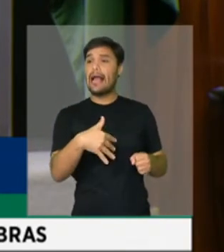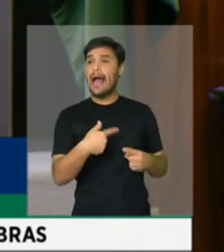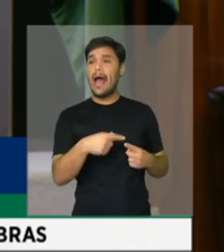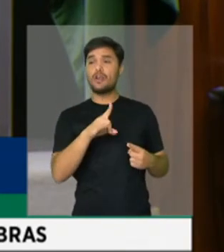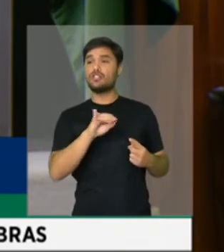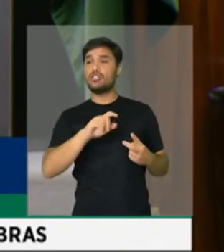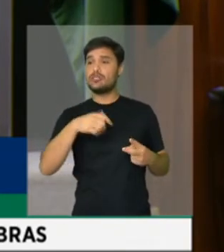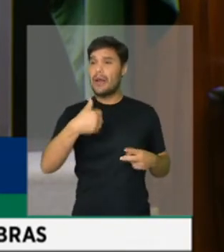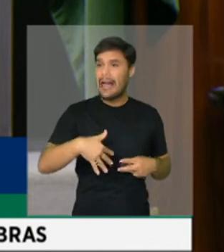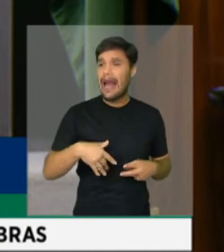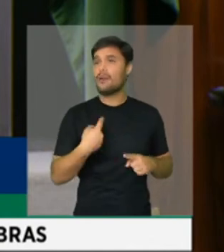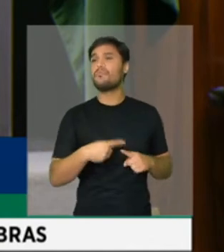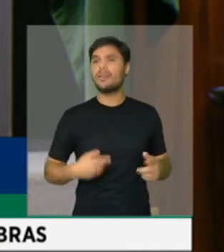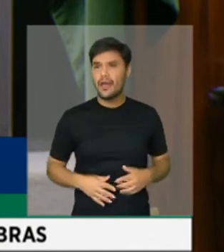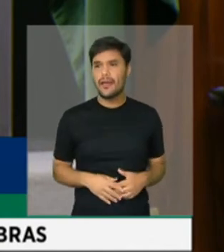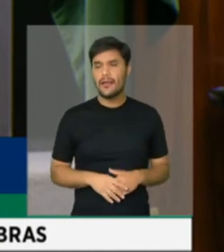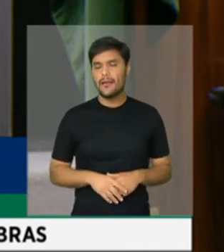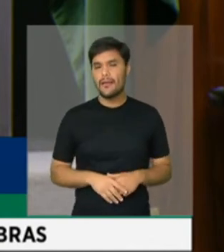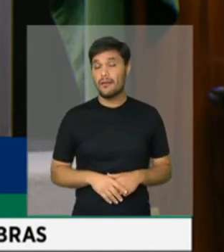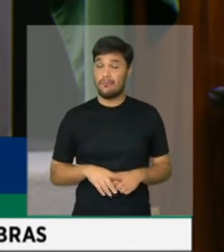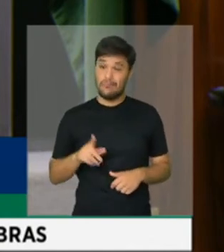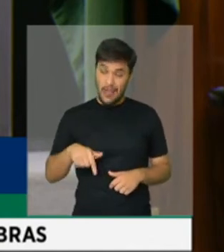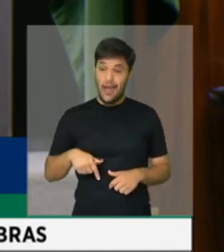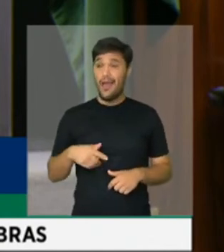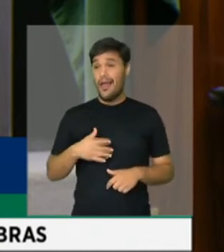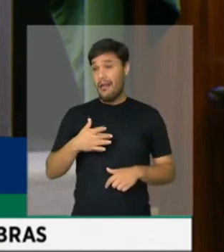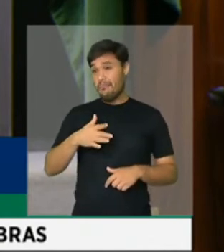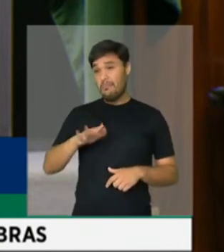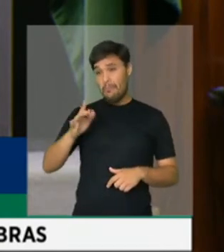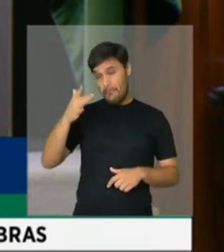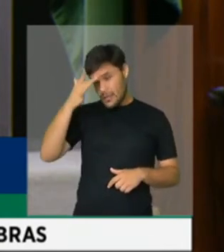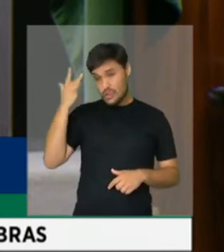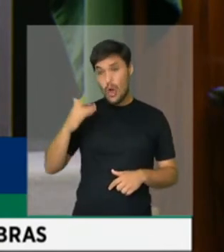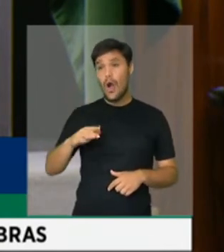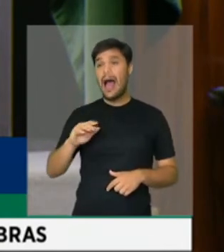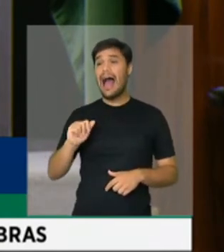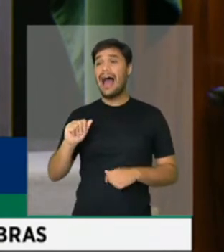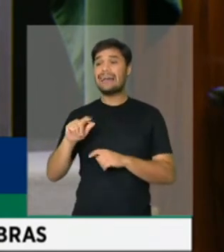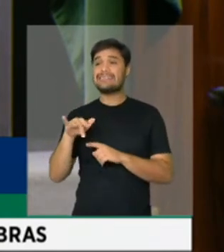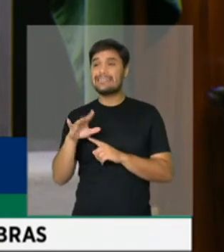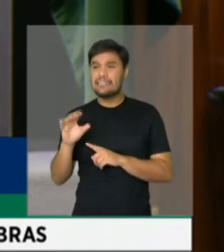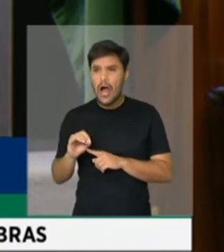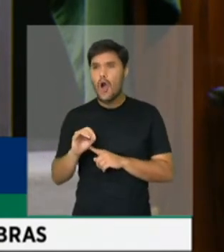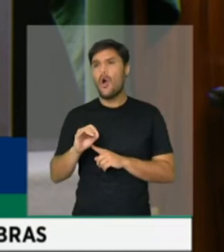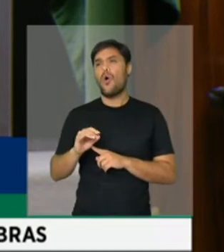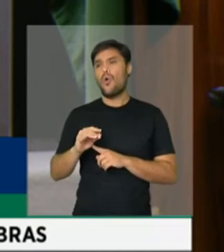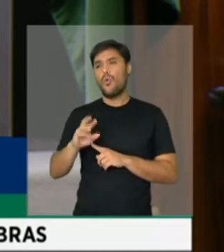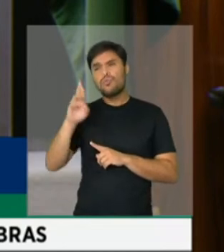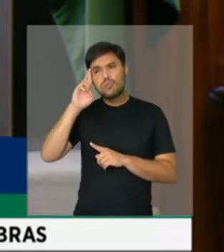DANDO LUCRO. E VOCÊS ACHAM QUE VÃO INVESTIR O RURC PARA MELHORAR A VIDA DO POVO? VAI SER QUE NEM A PETROBRAS, POR QUE É A QUE GASOLINA ESTÁ